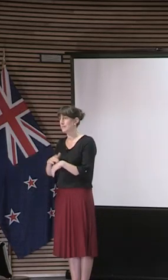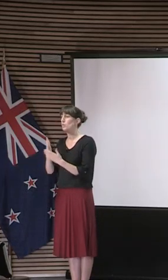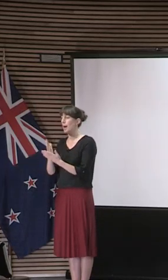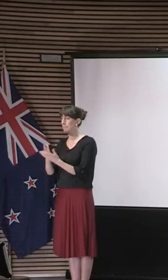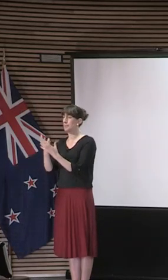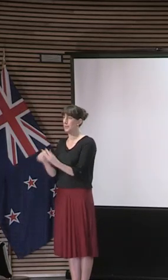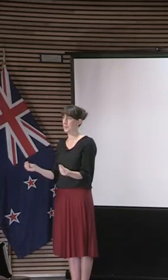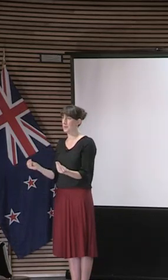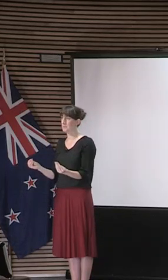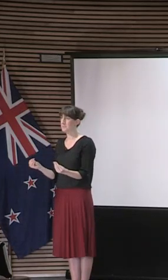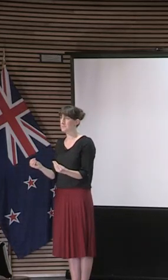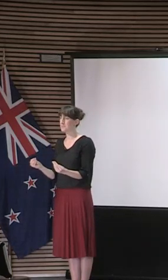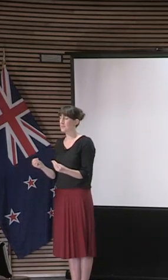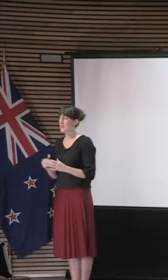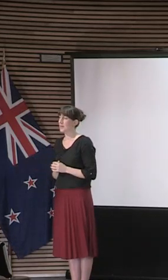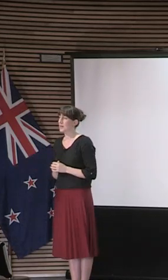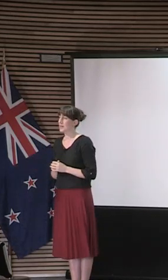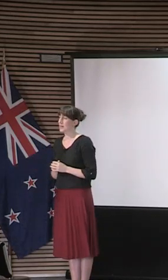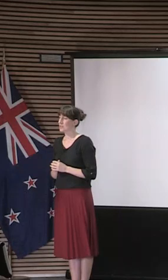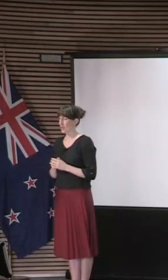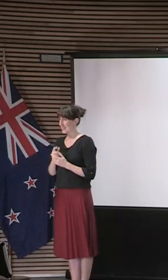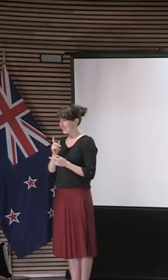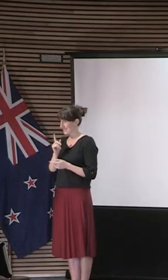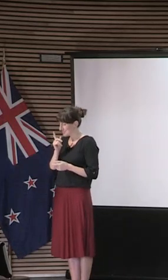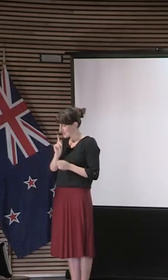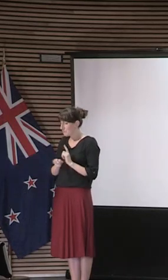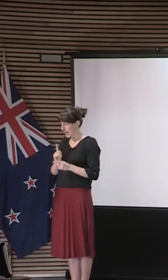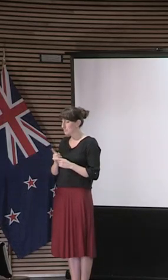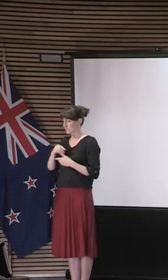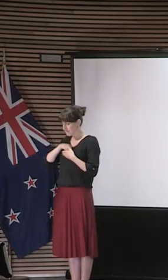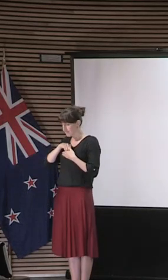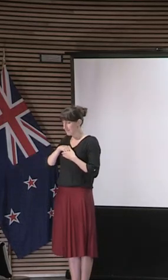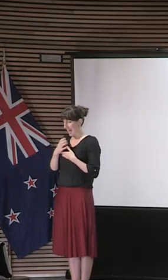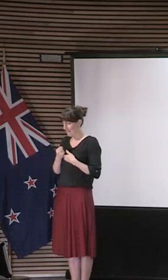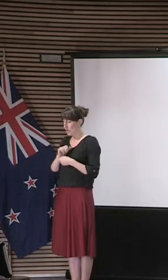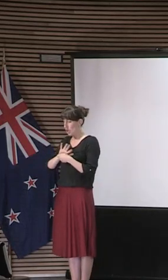inaianei ko te roa te waa ka taea e COVID te tango. Ana, kua